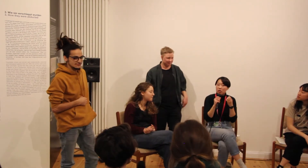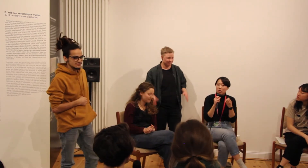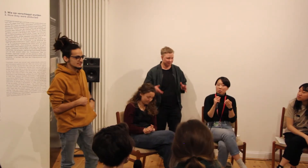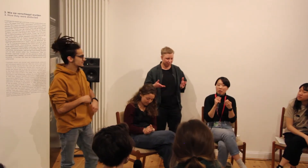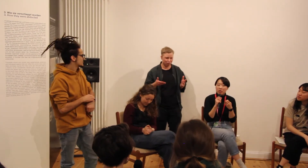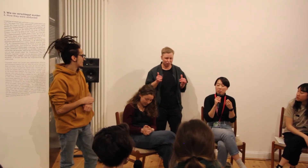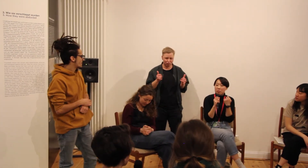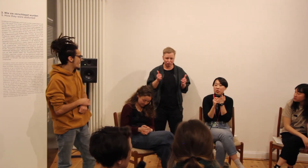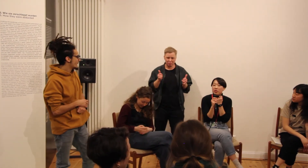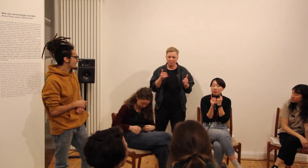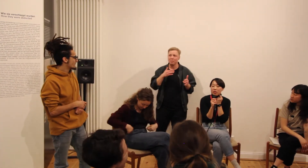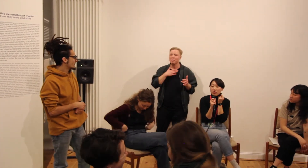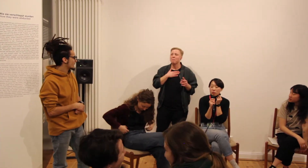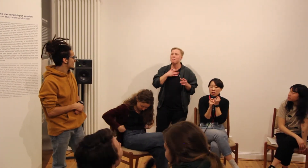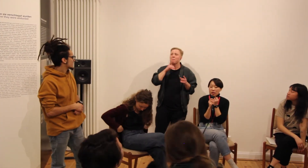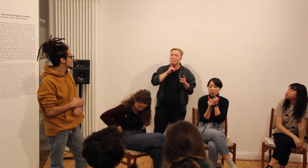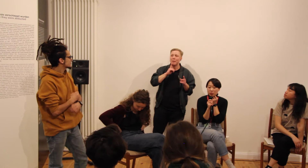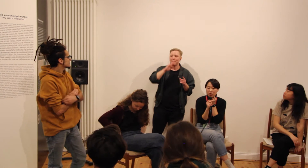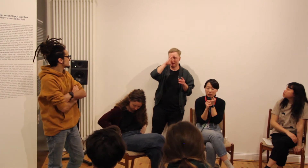Meine Mutter und mein Vater wurden nicht in Gebärdensprache unterrichtet